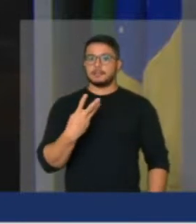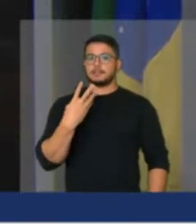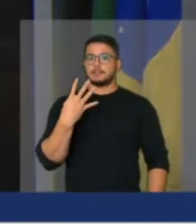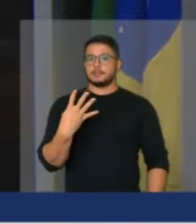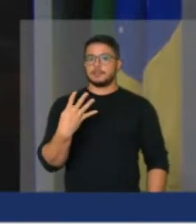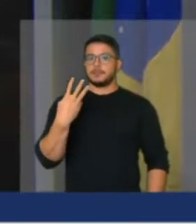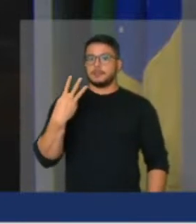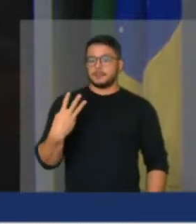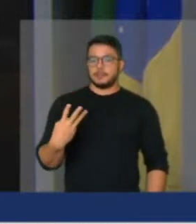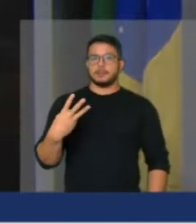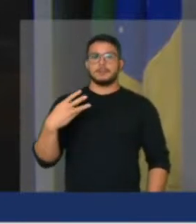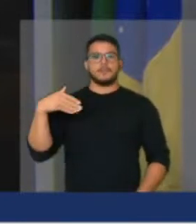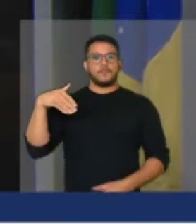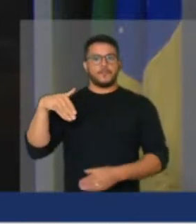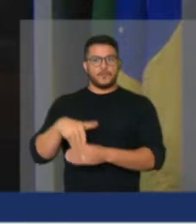FAVOR 343 VOTOS E APENAS 6 NÃ